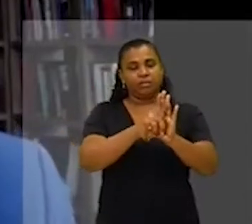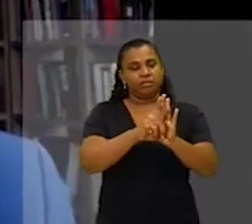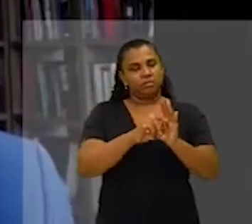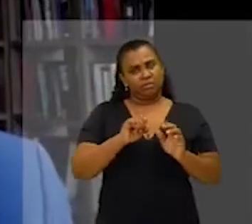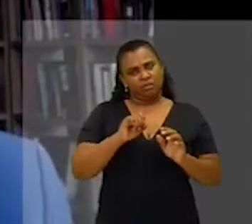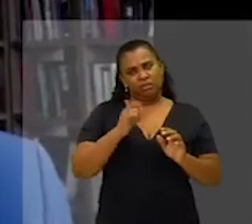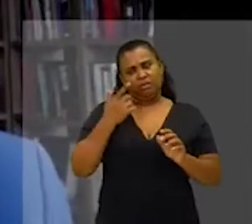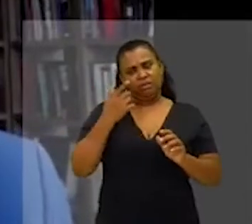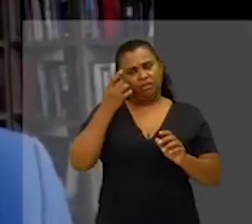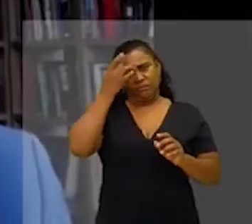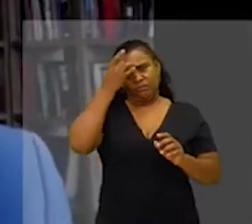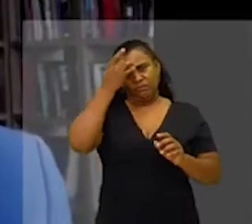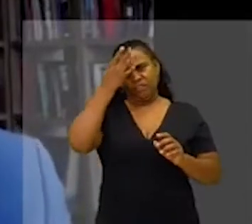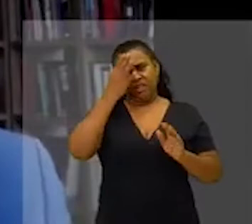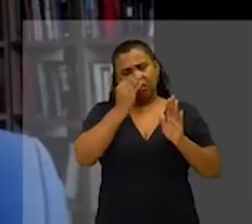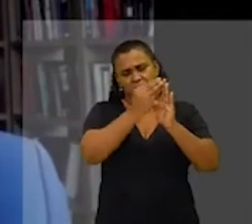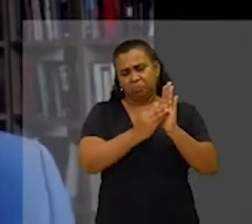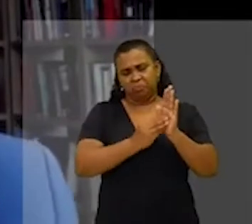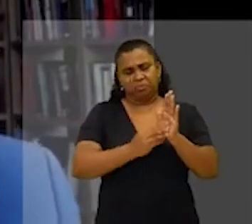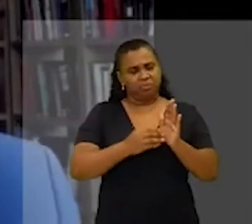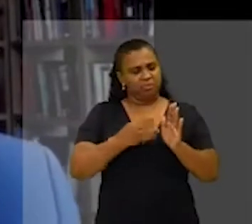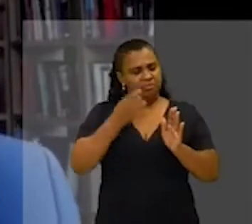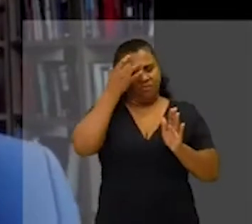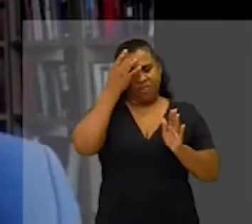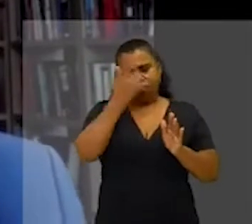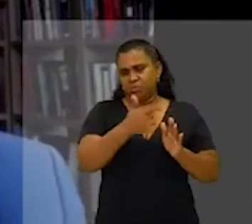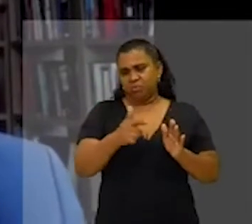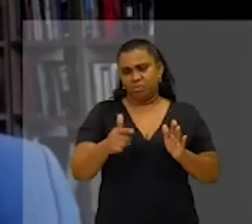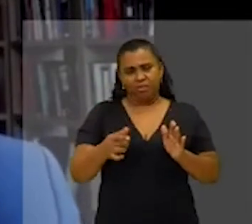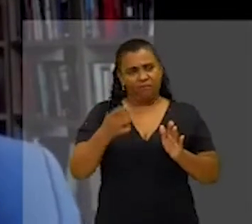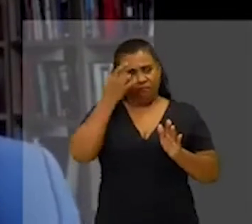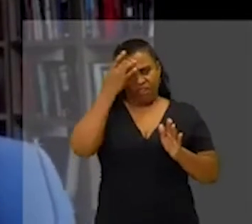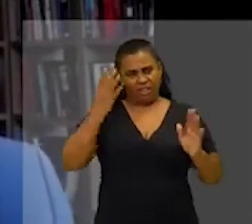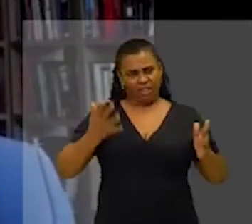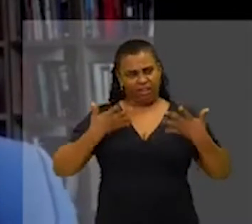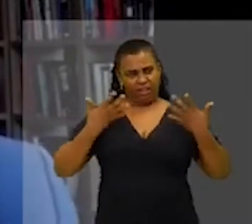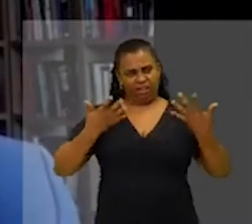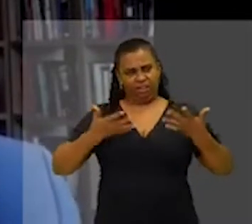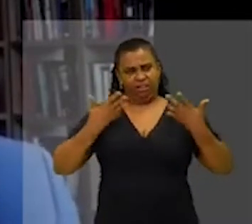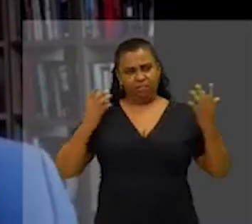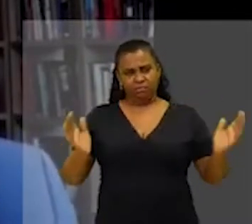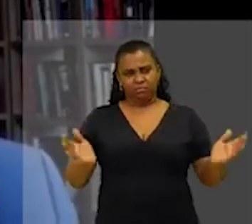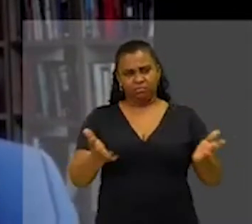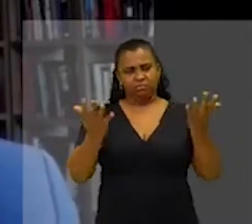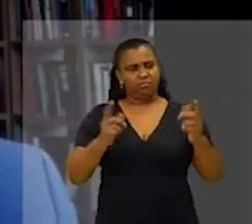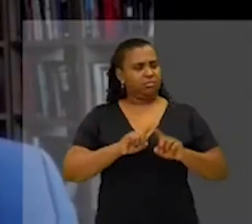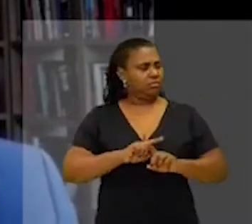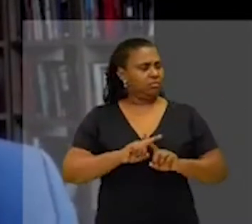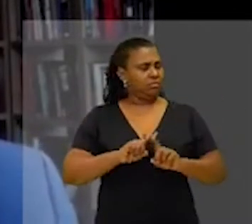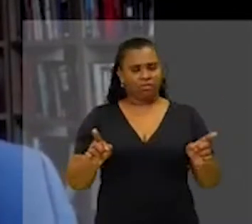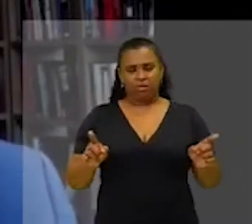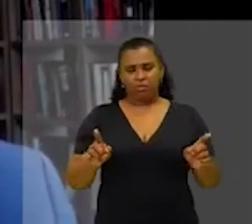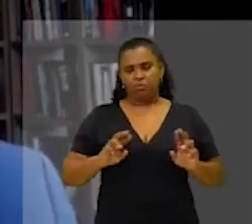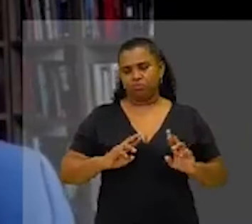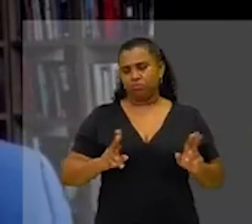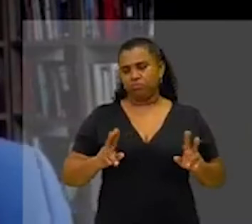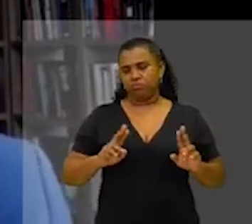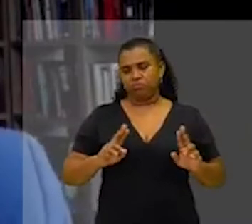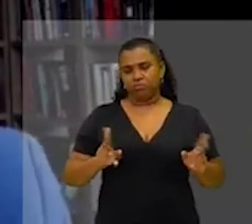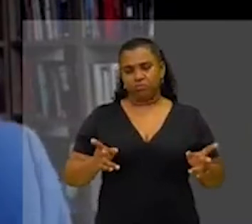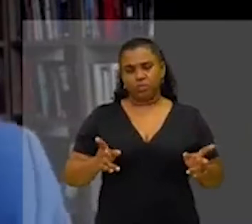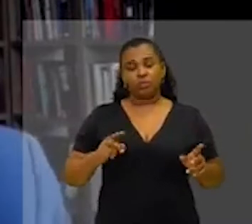Aliás não é o fácil que nos morros nós estamos lidando com temas candentes com temas urgentes que